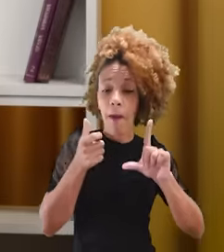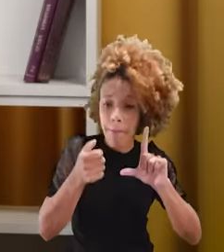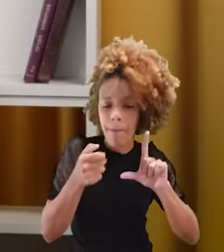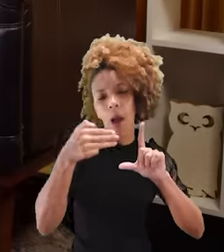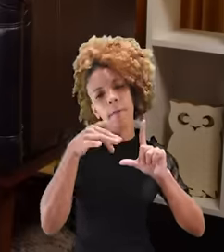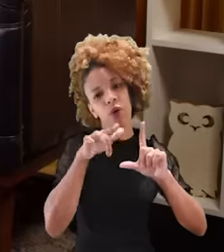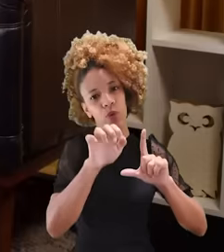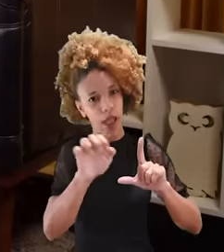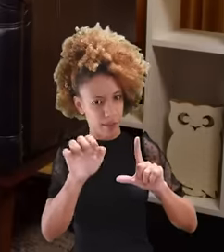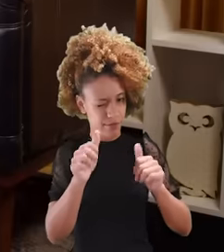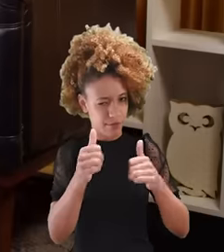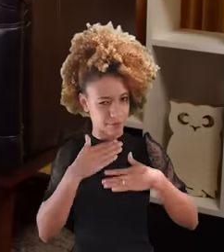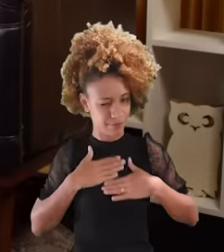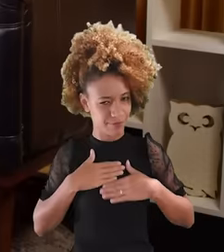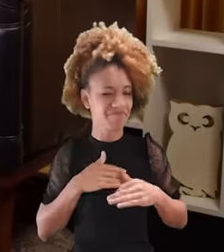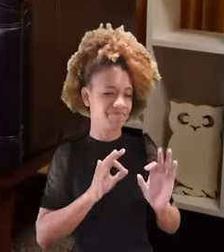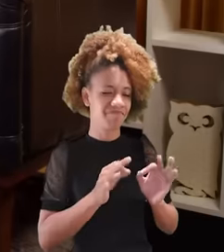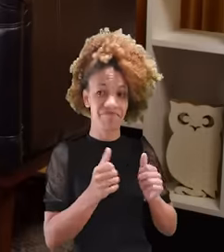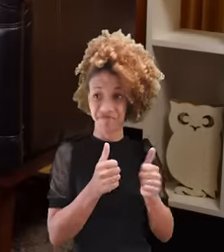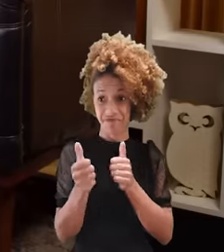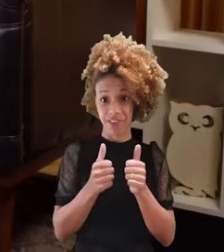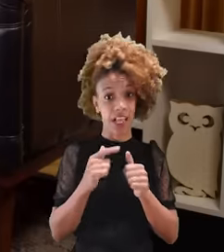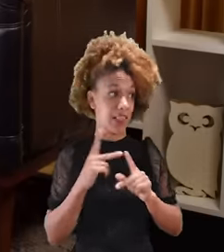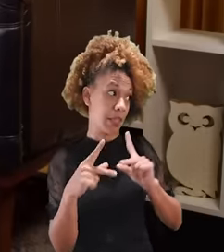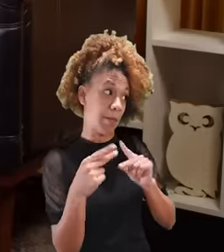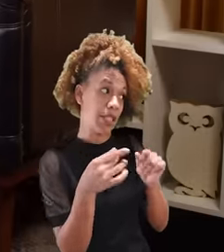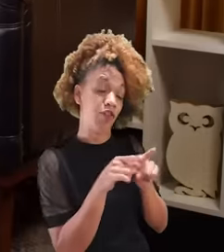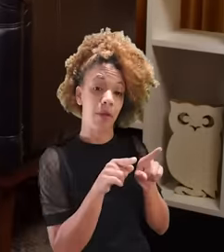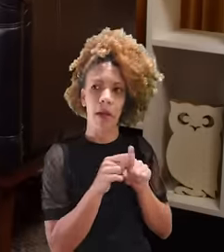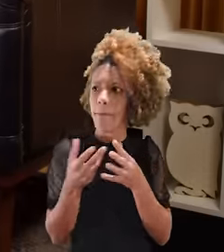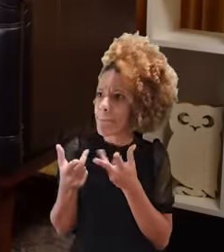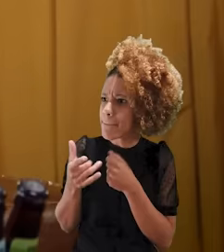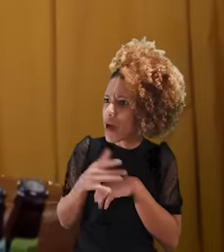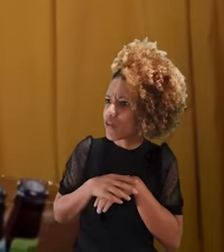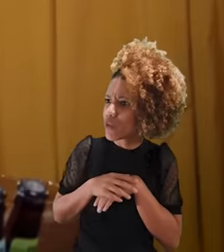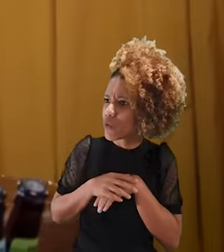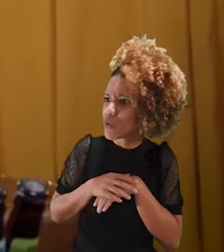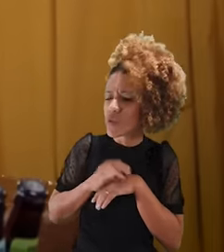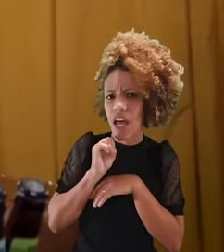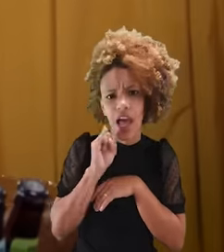certo exatamente Maurício exatamente tem presente também né Maurício insider vamos conversar calma